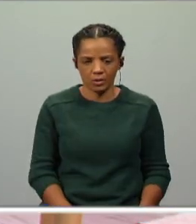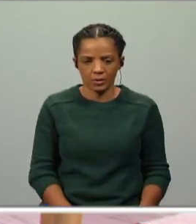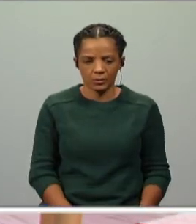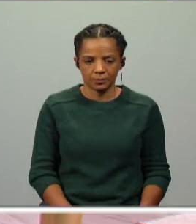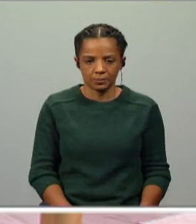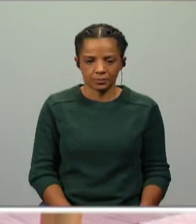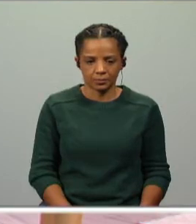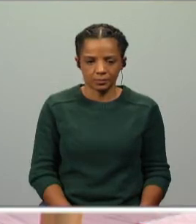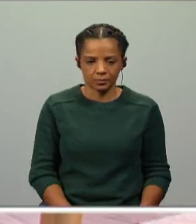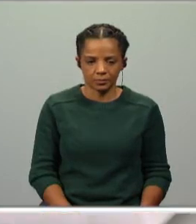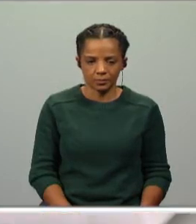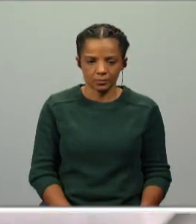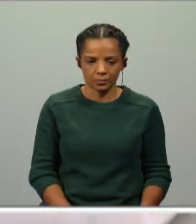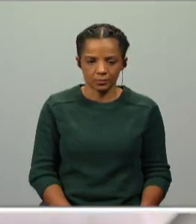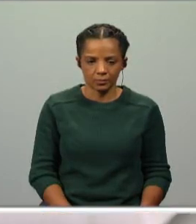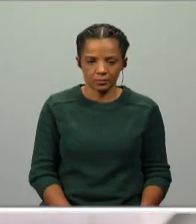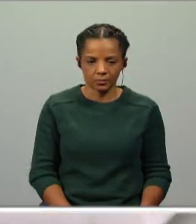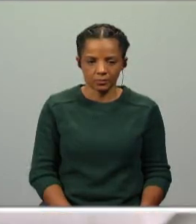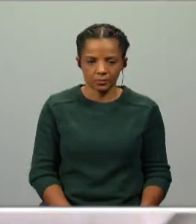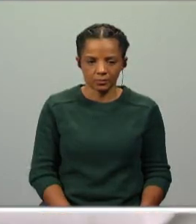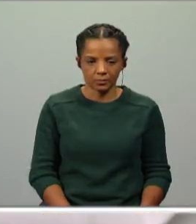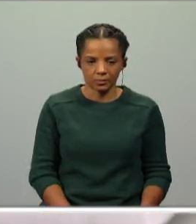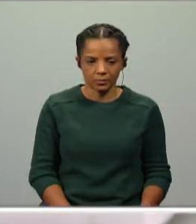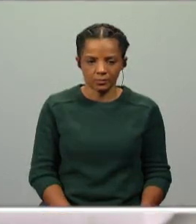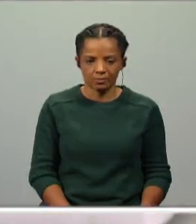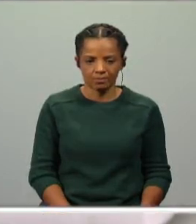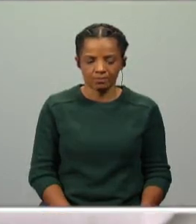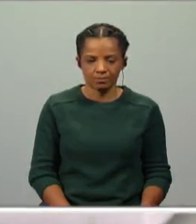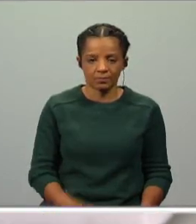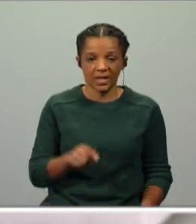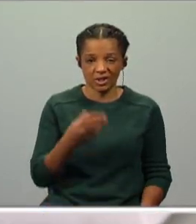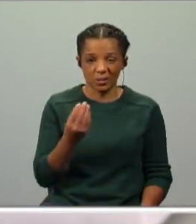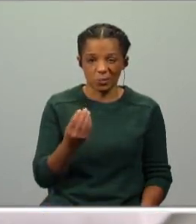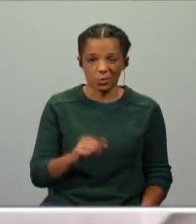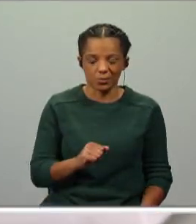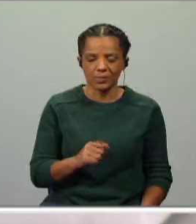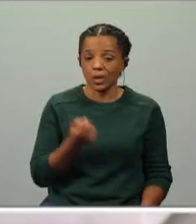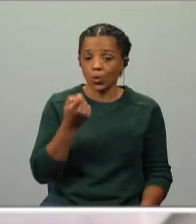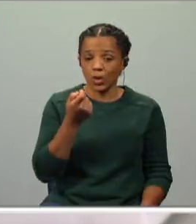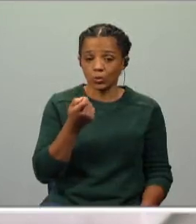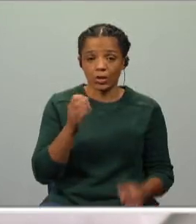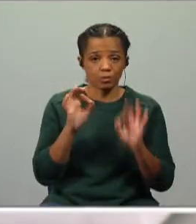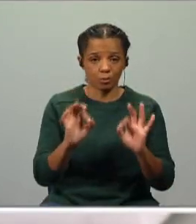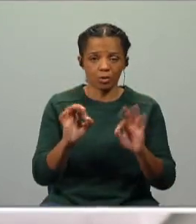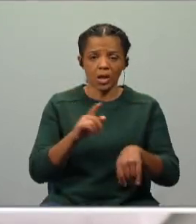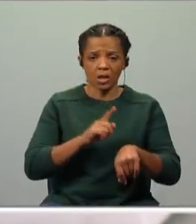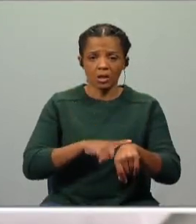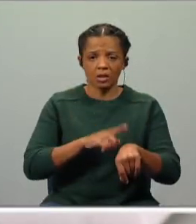põem bocadinhos de cola agora ficou até bastante e está quase pronto Veem quanto tempo é que demoramos a fazer